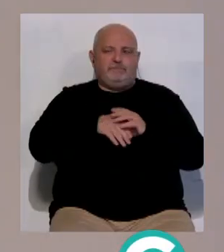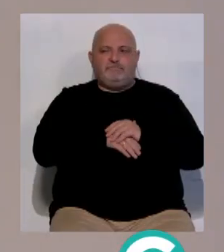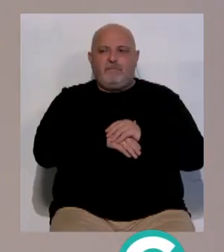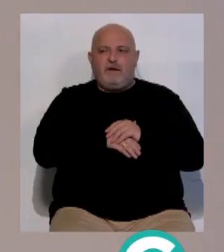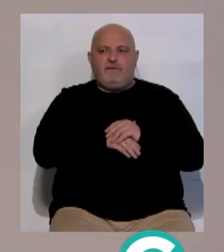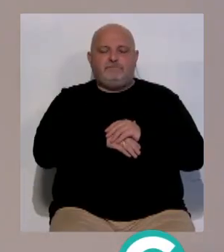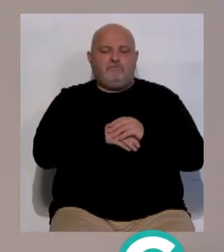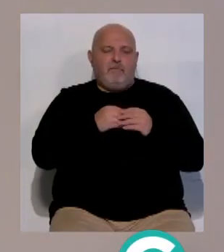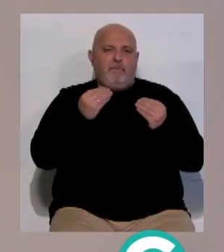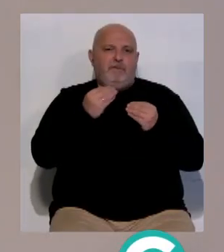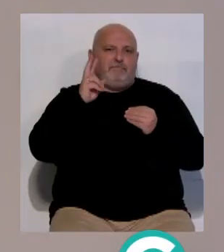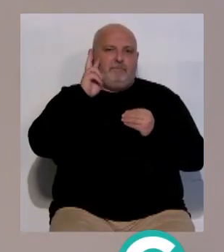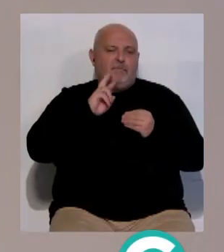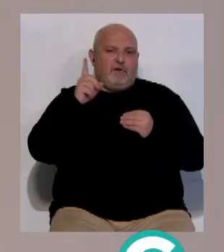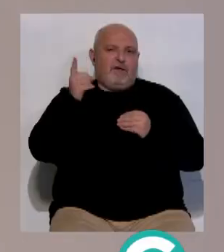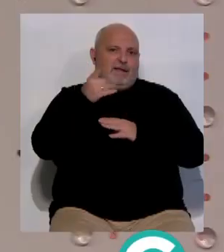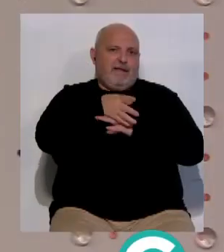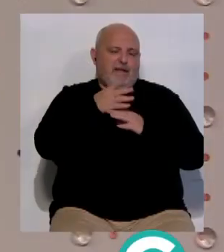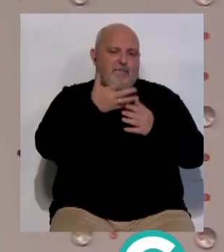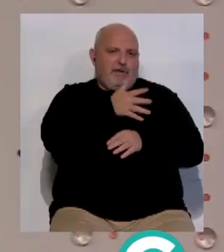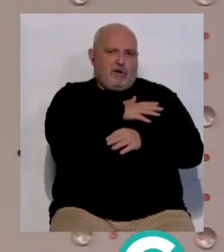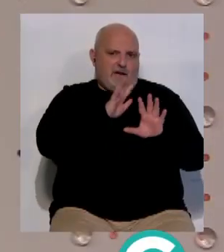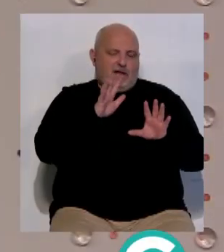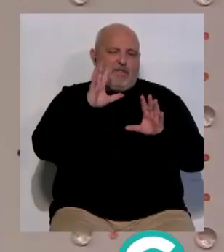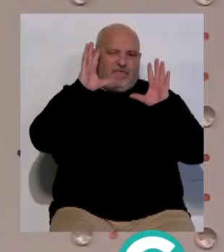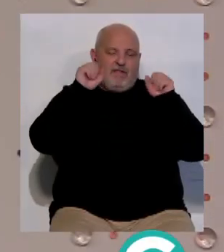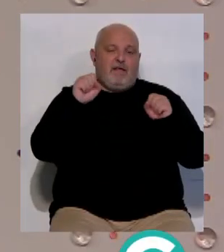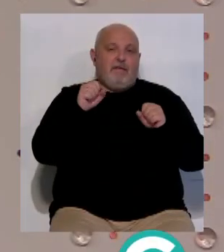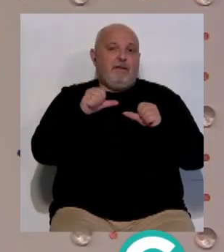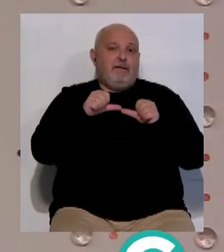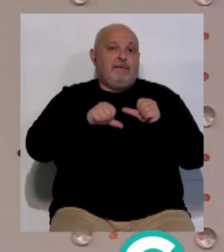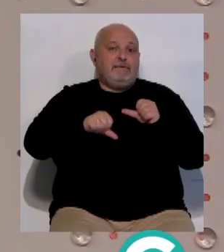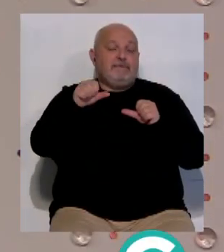partido vigo que en mallorc totalmente pero todo esto quedará en agua de borrajas si el domingo